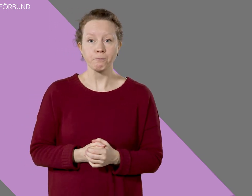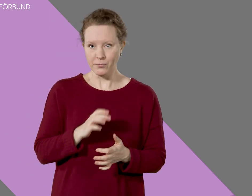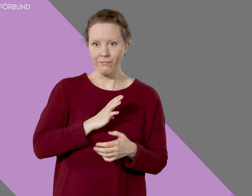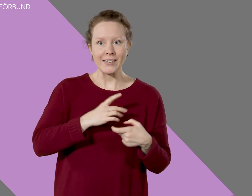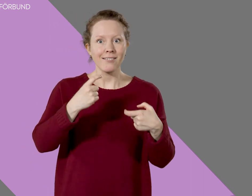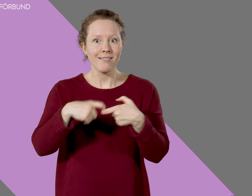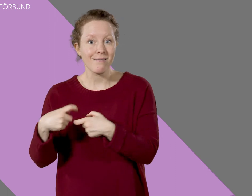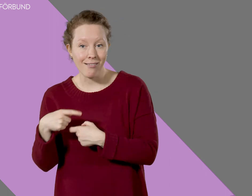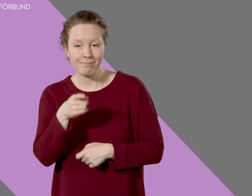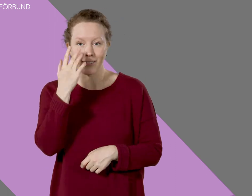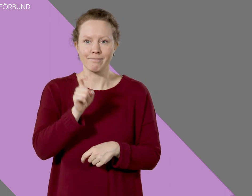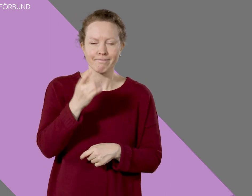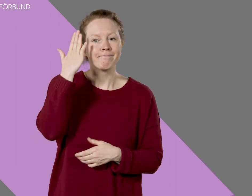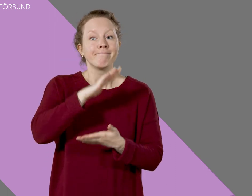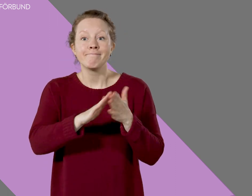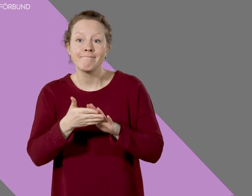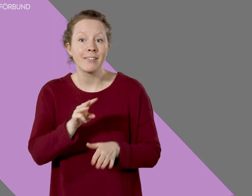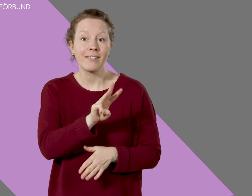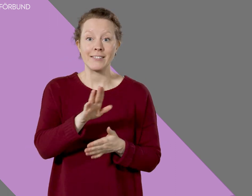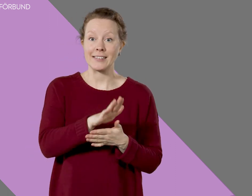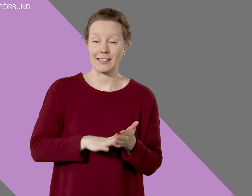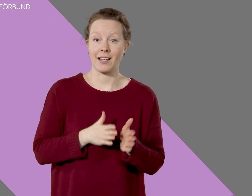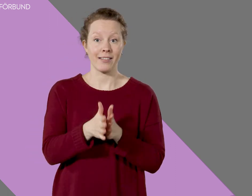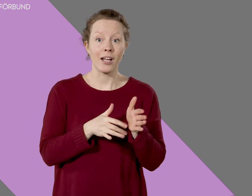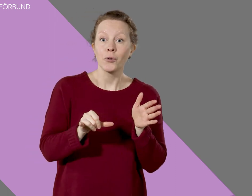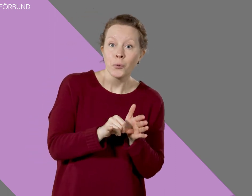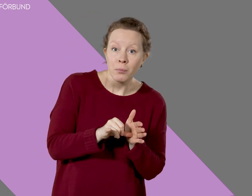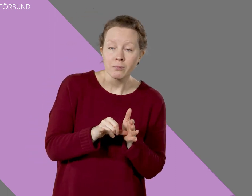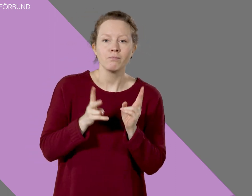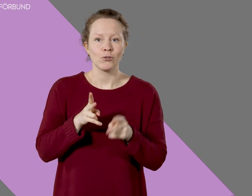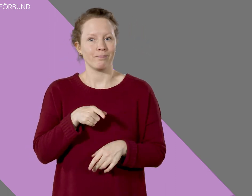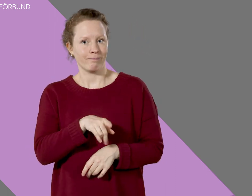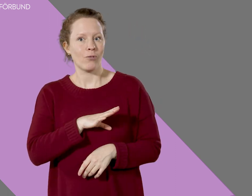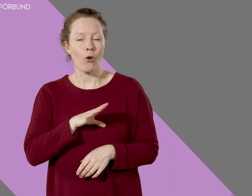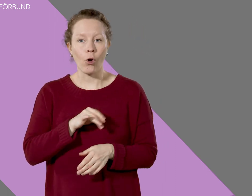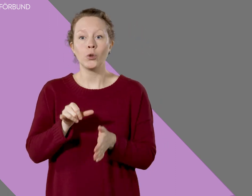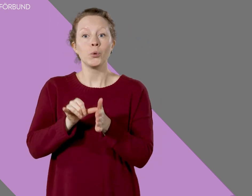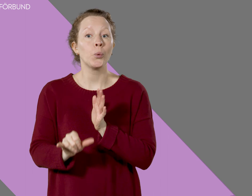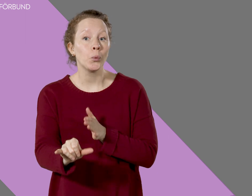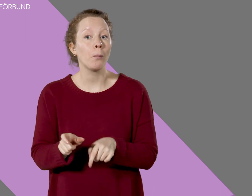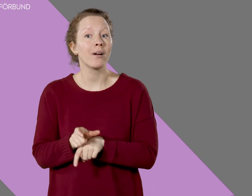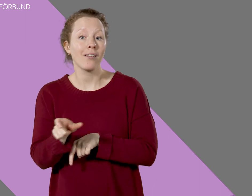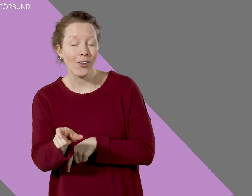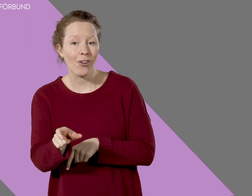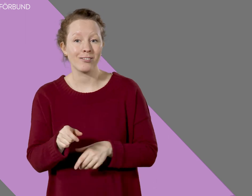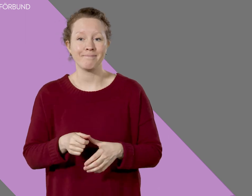Klicka på länkarna intill för att bekanta dig med både sajten - och Tegntubes kanal på Youtube.